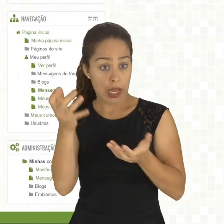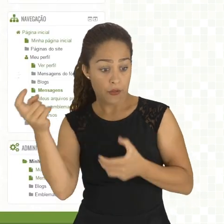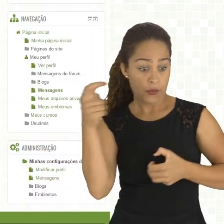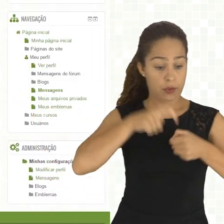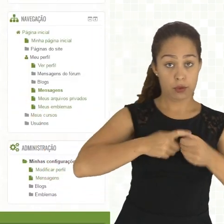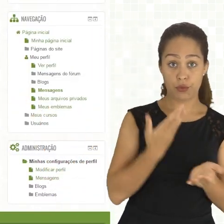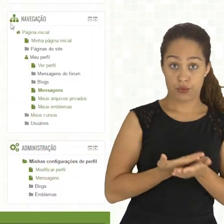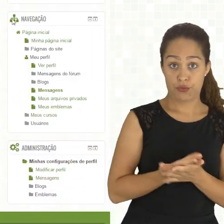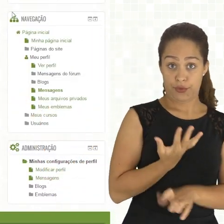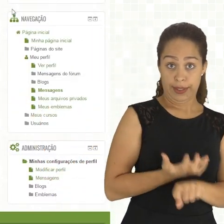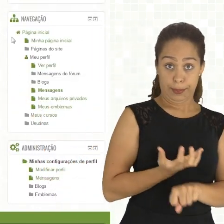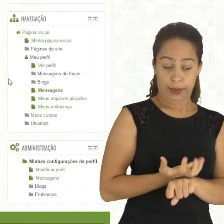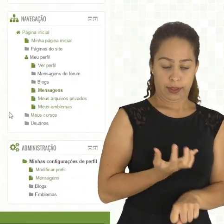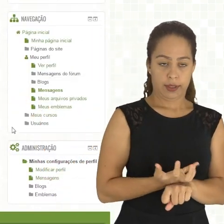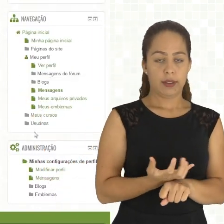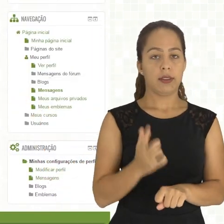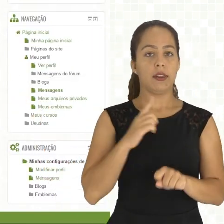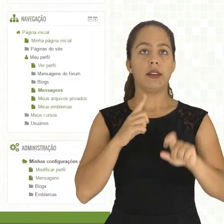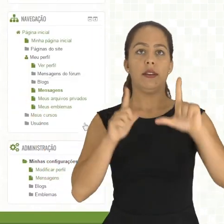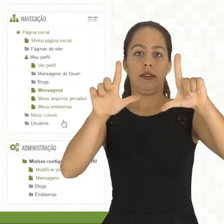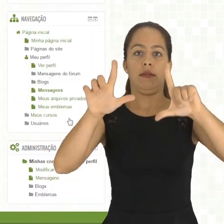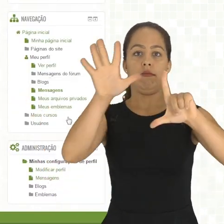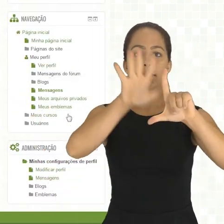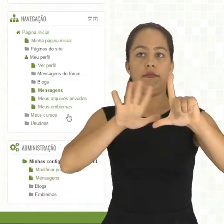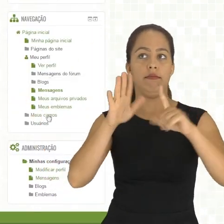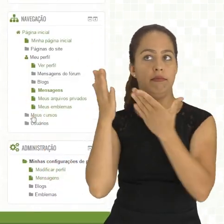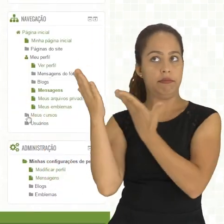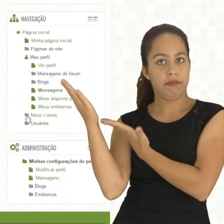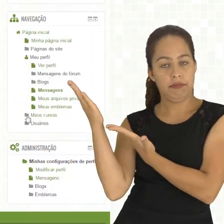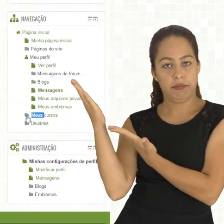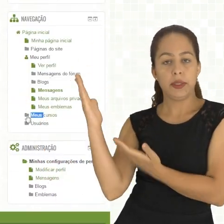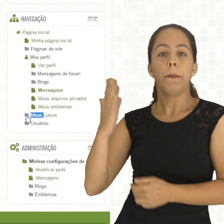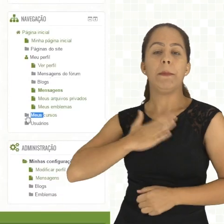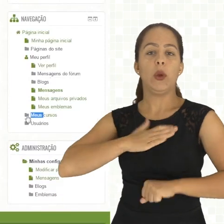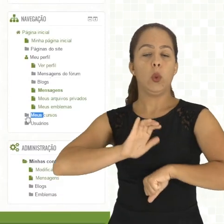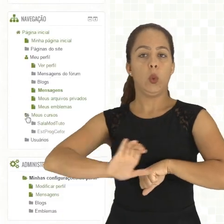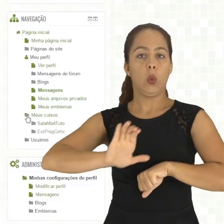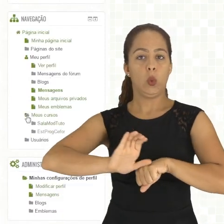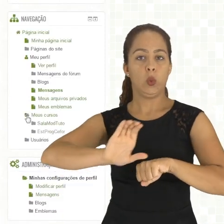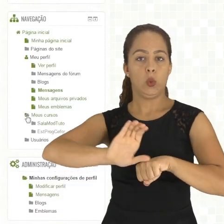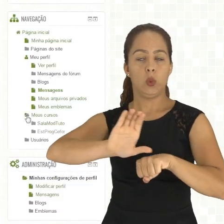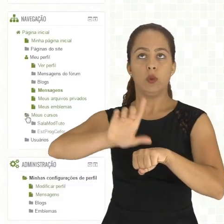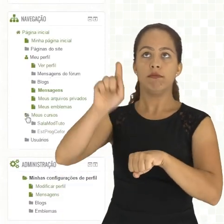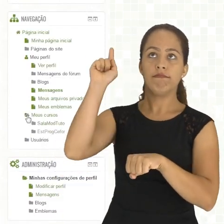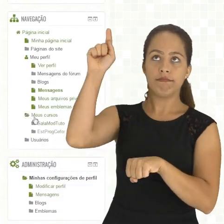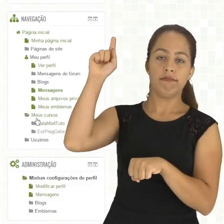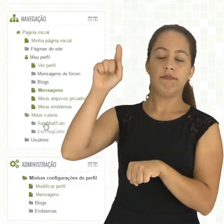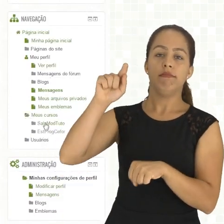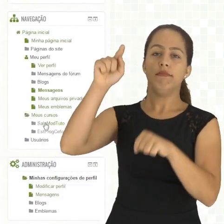disciplina, você vem no bloco navegação, em